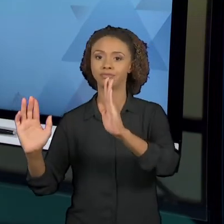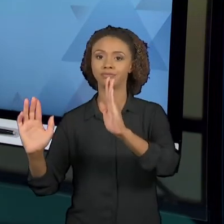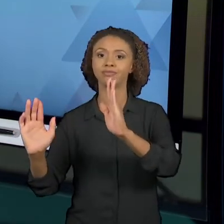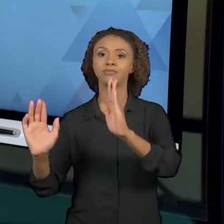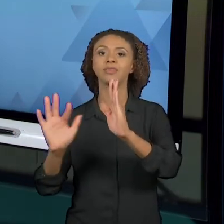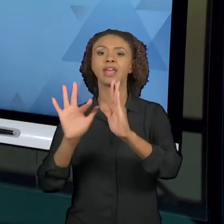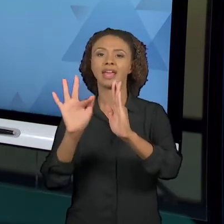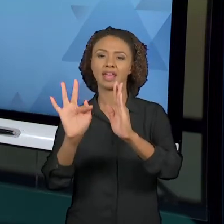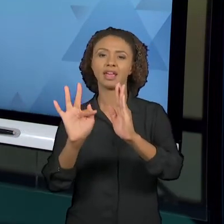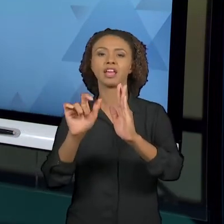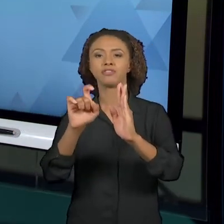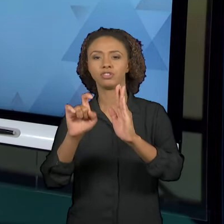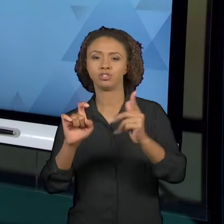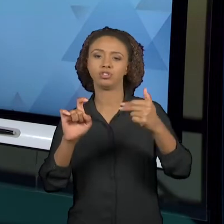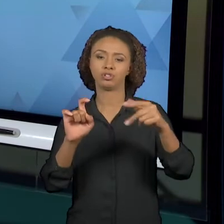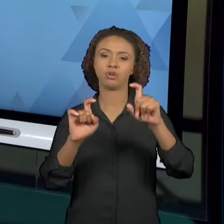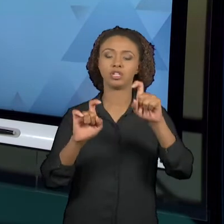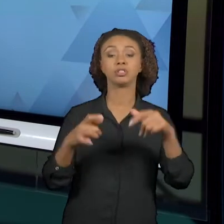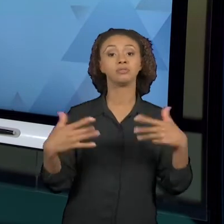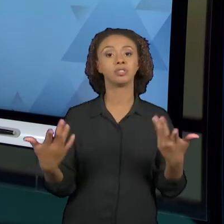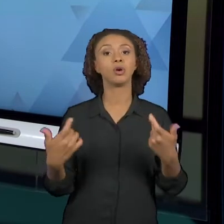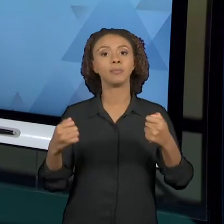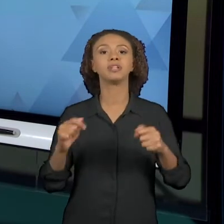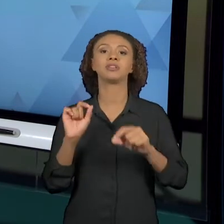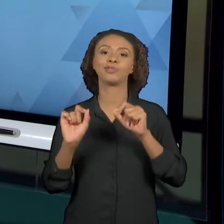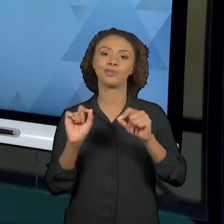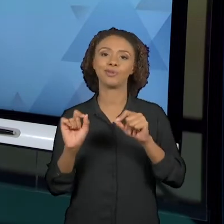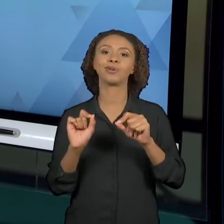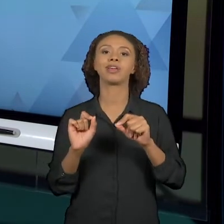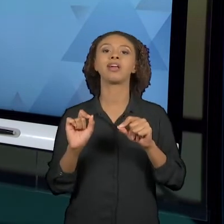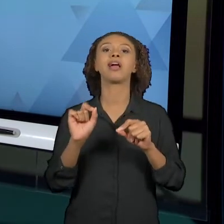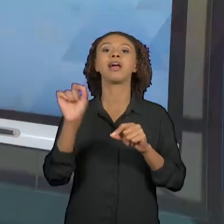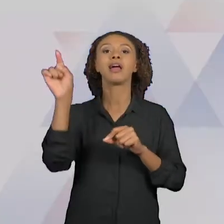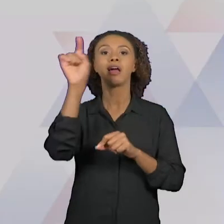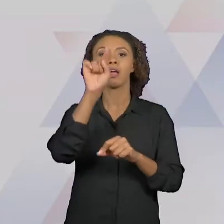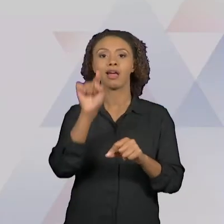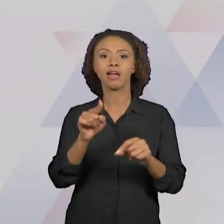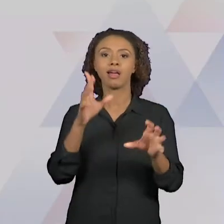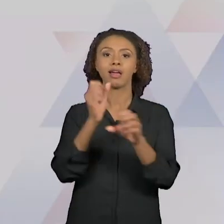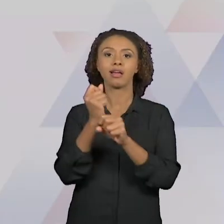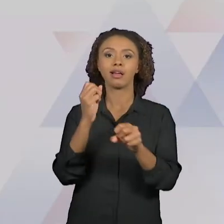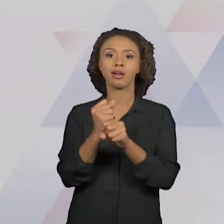A "X", A GENTE TEM QUE DIVIDIR ENTÃO A NOSSA INTEGRAL EM DUAS PARTES. ENTÃO A PRIMEIRA PARTE VOU ESTAR INTEGRANTE O UM, ENTÃO VAI SER